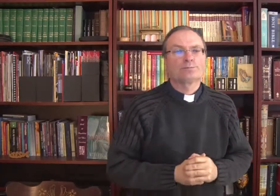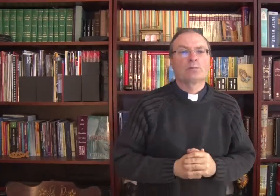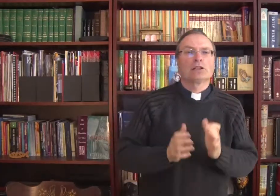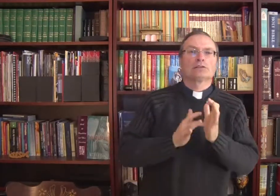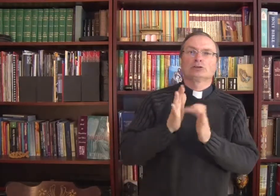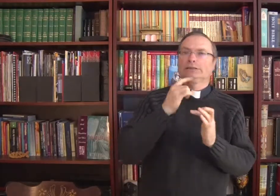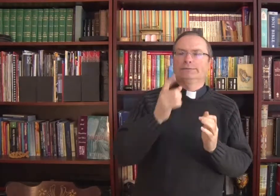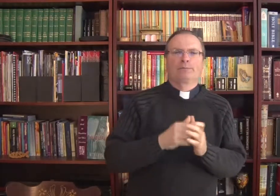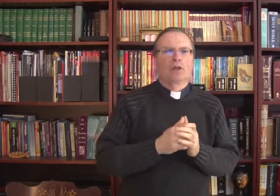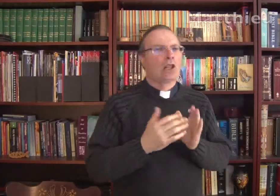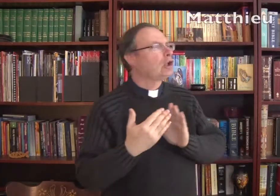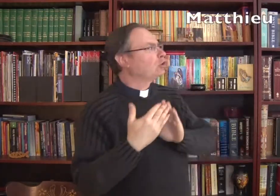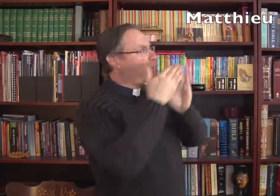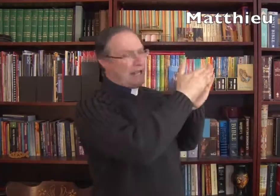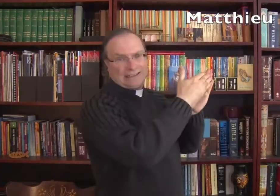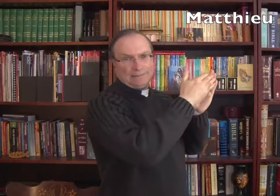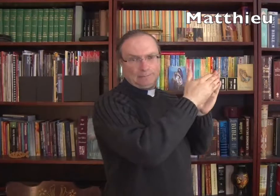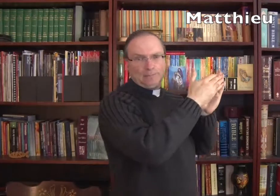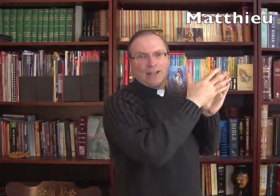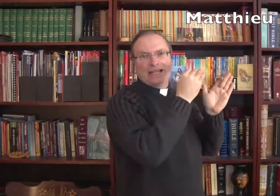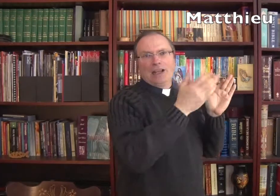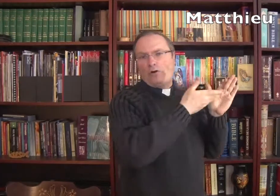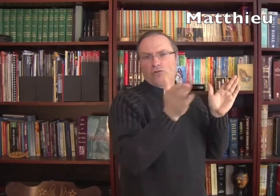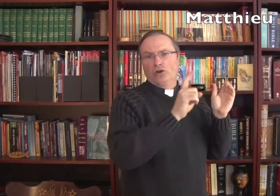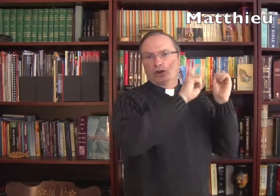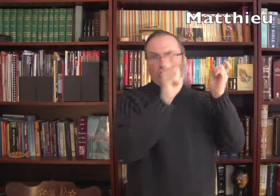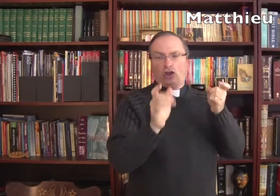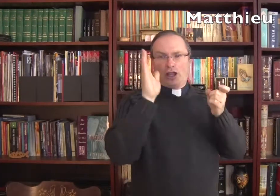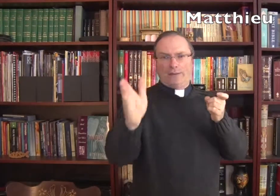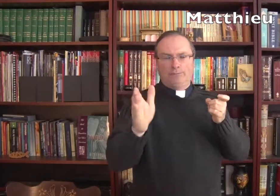Jésus disait: Demandez et l’on vous donnera,